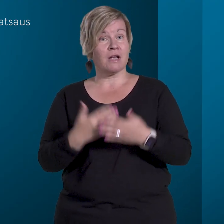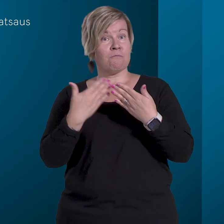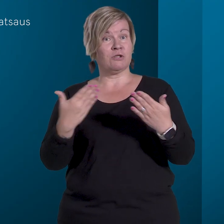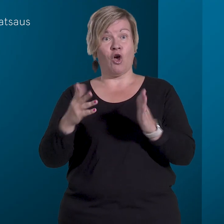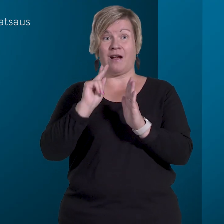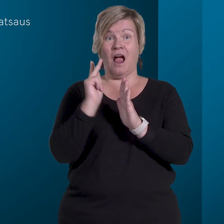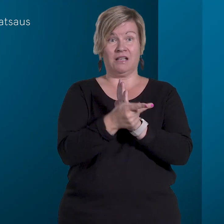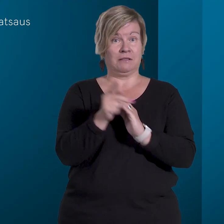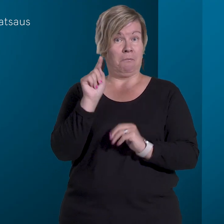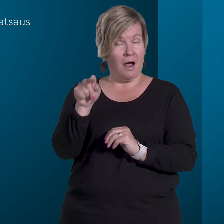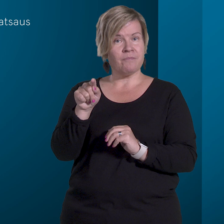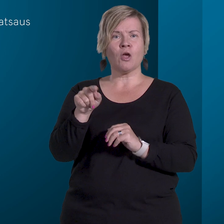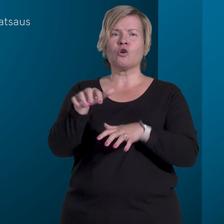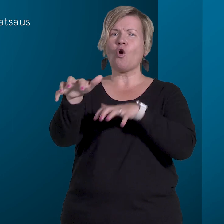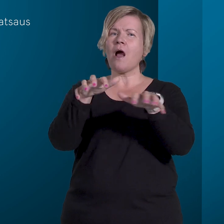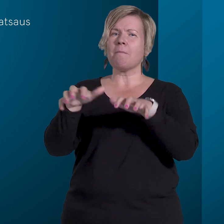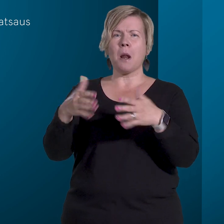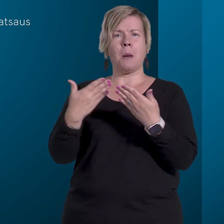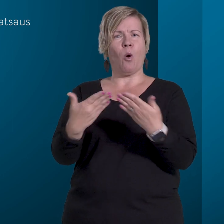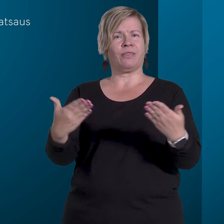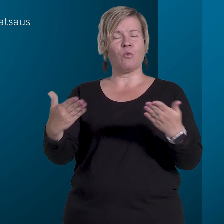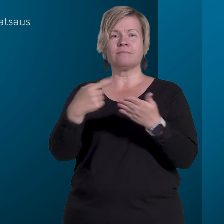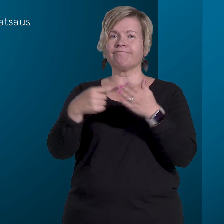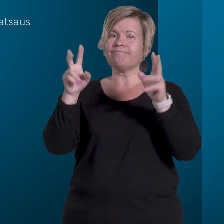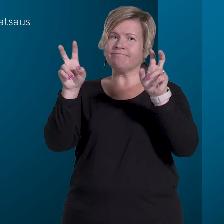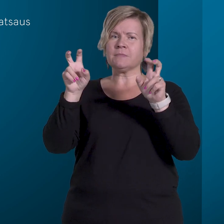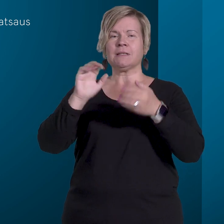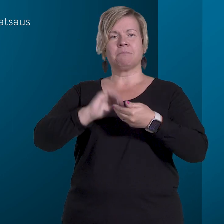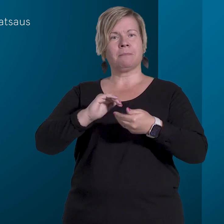Nykytaiteen museo Kiasma järjestää - viittomakielelle tulkatun opastetun kierroksen -